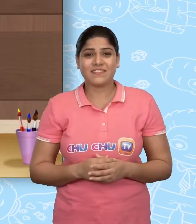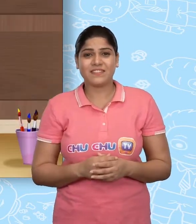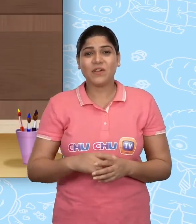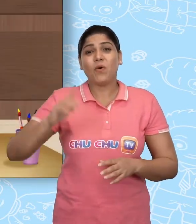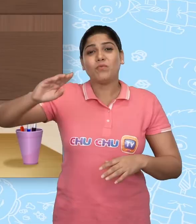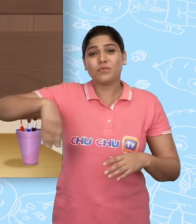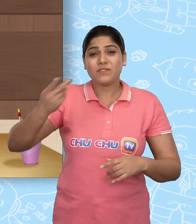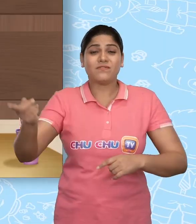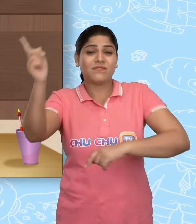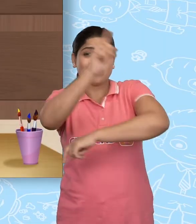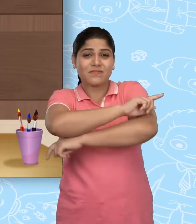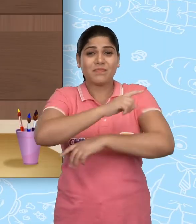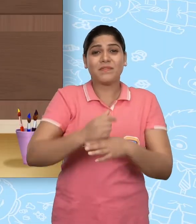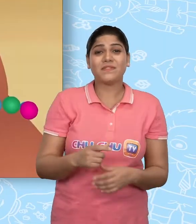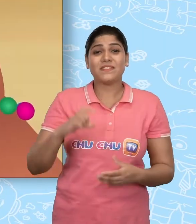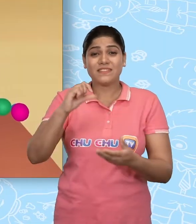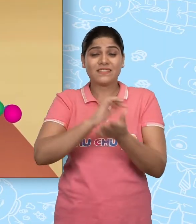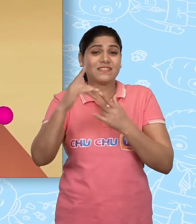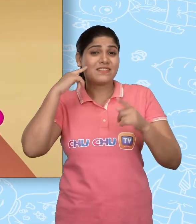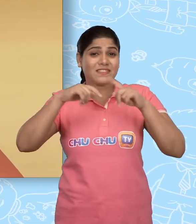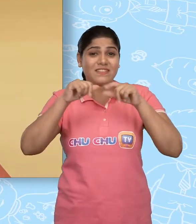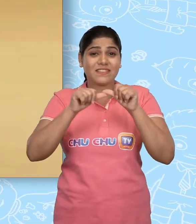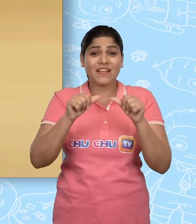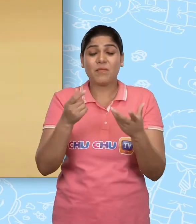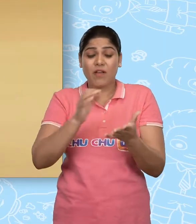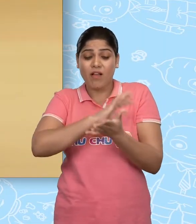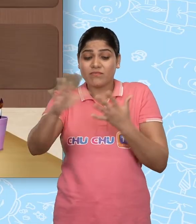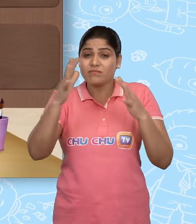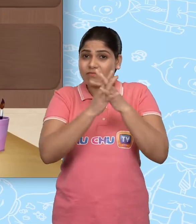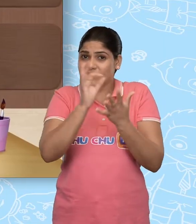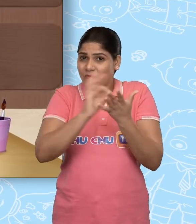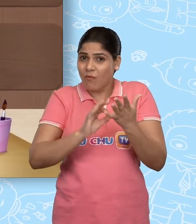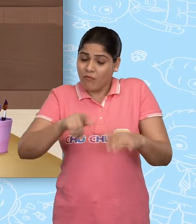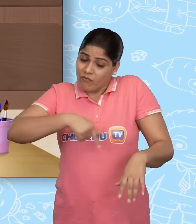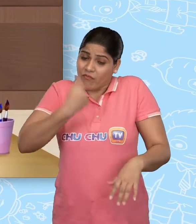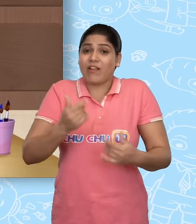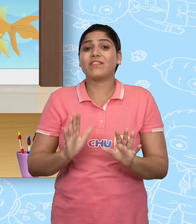उस दिन के बाद से Chika अपना homework हर रोज खुद ही कर लेता।